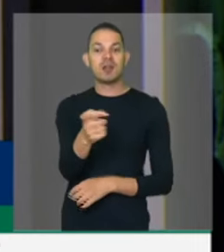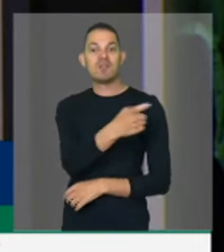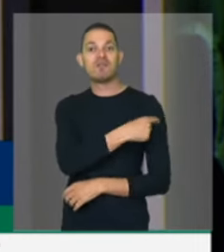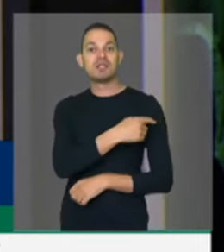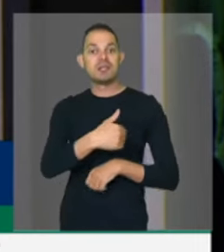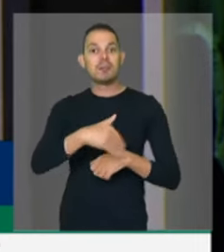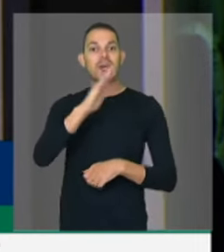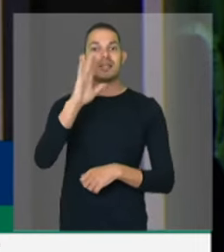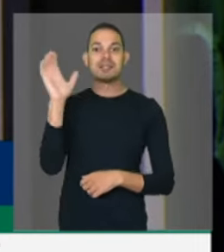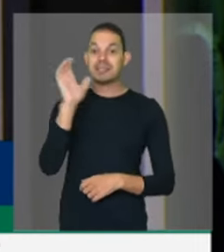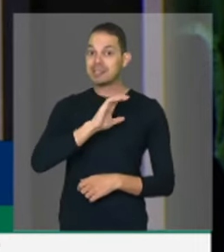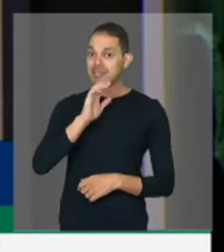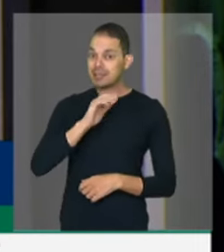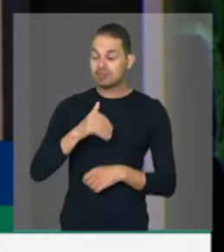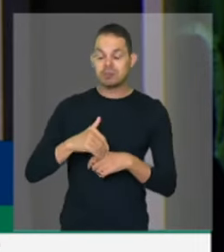NOSSO PAÍS. É A ÚNICA SOLUÇÃO. É A ÚNICA